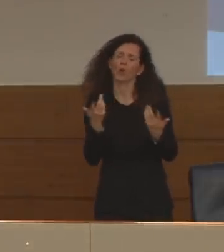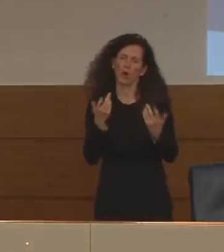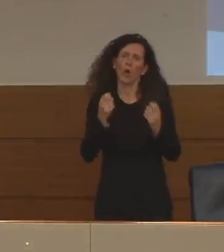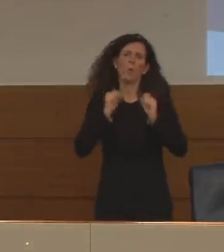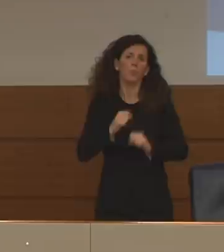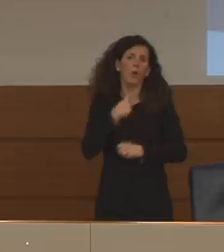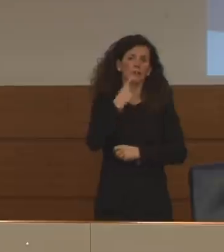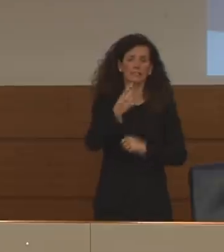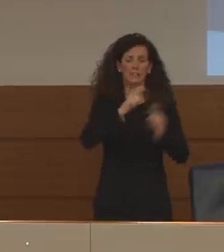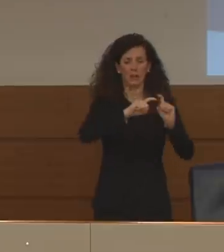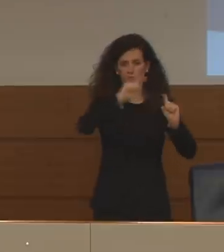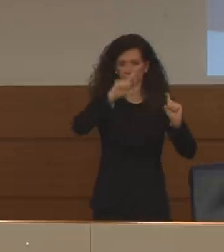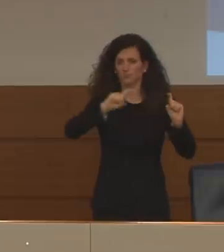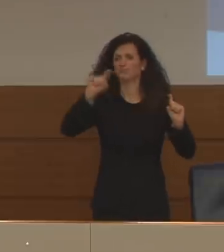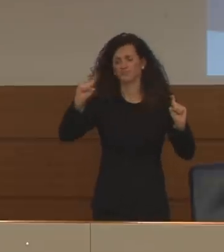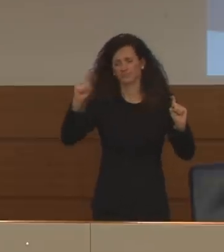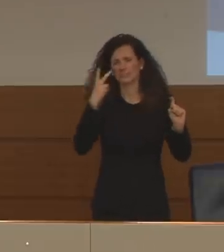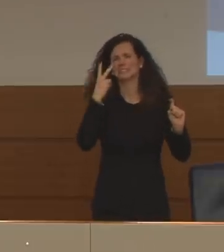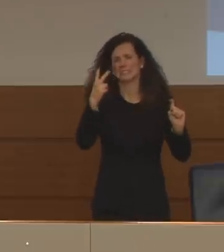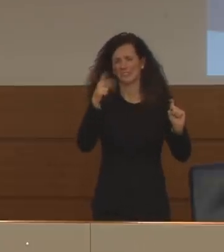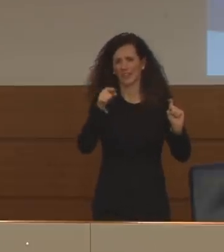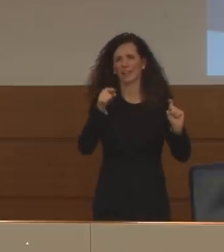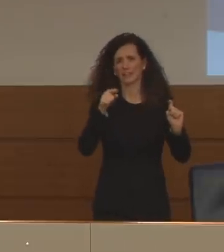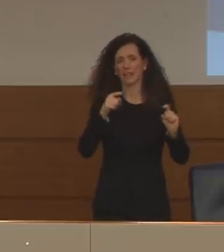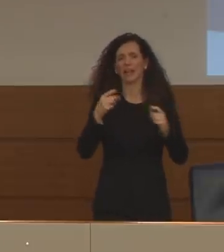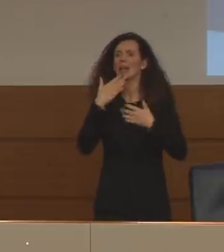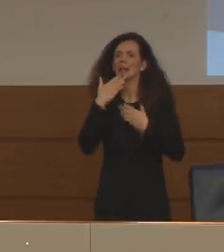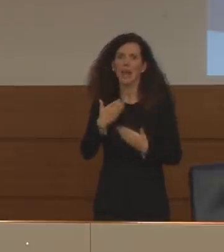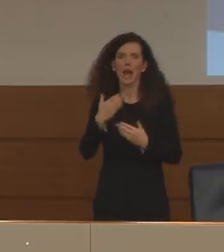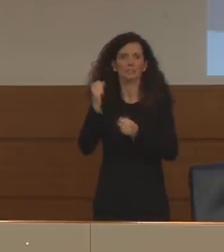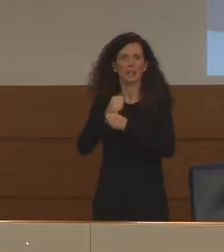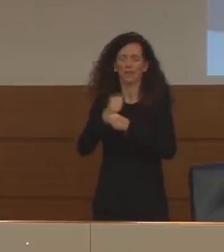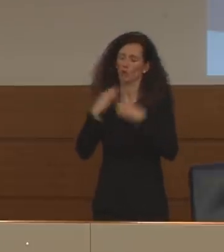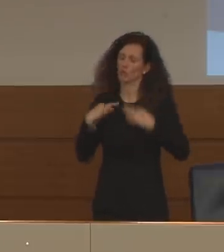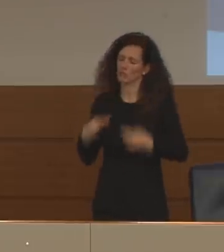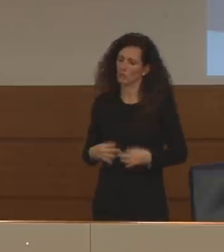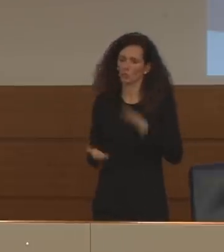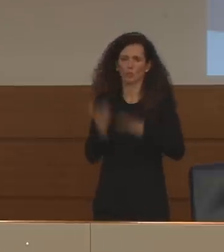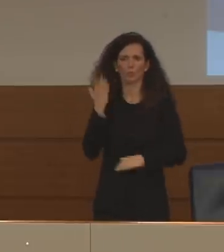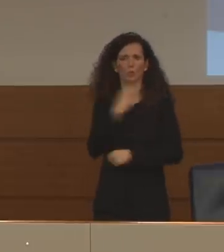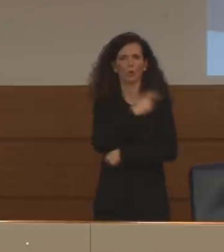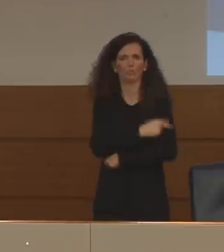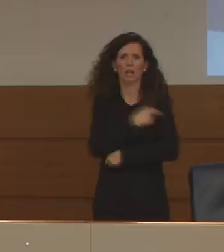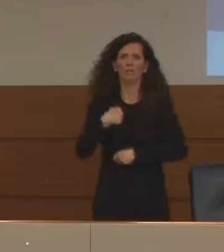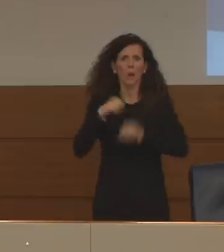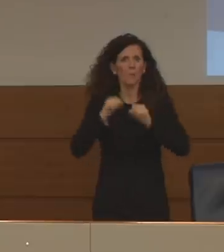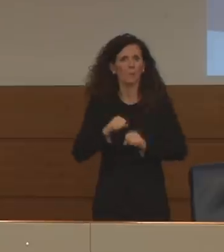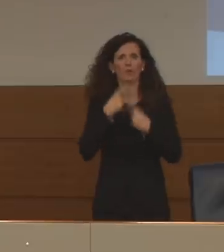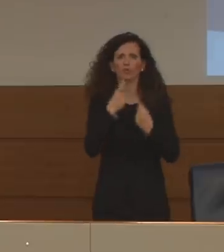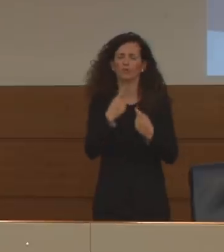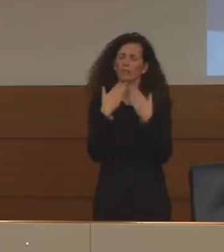grazie a quello che viene fatto dall'Istituto Superiore di Sanità e permettetemi di ringraziare infinitamente tutte le nostre istituzioni,